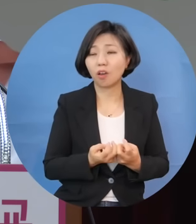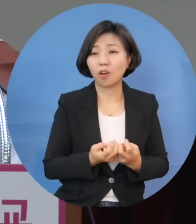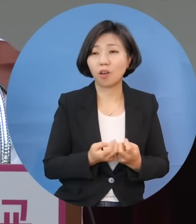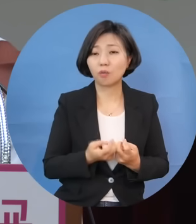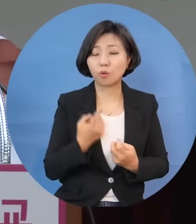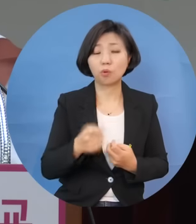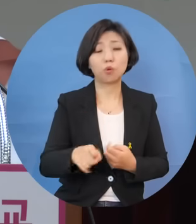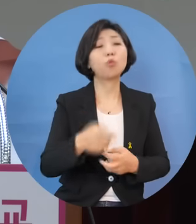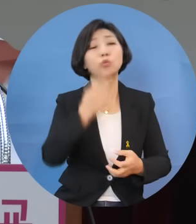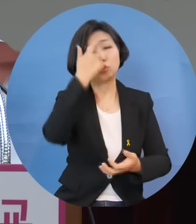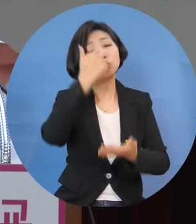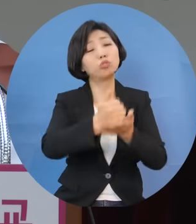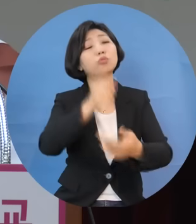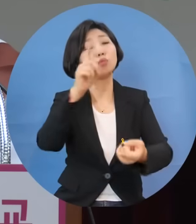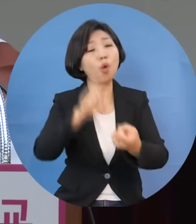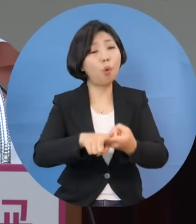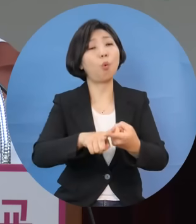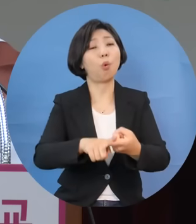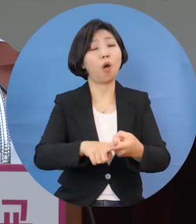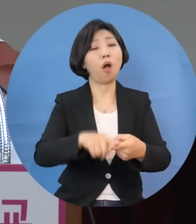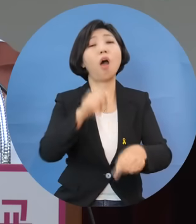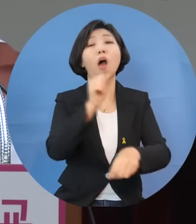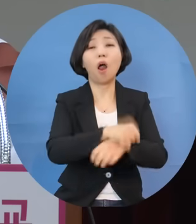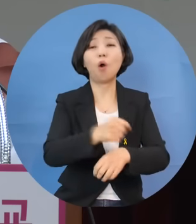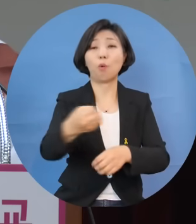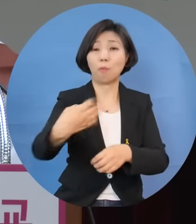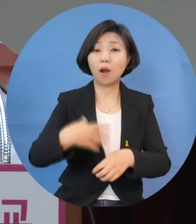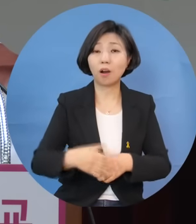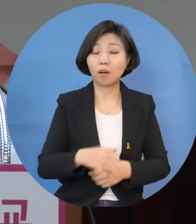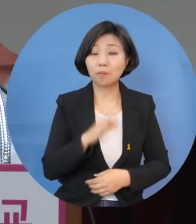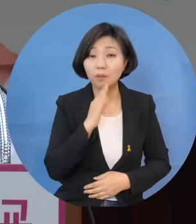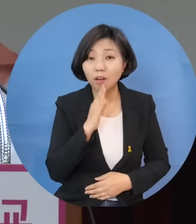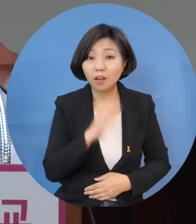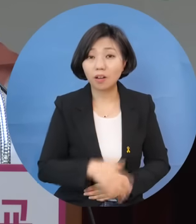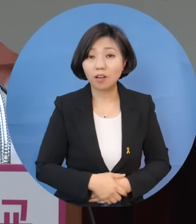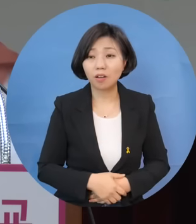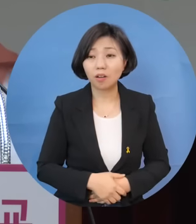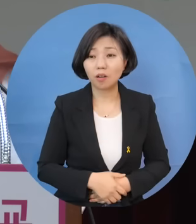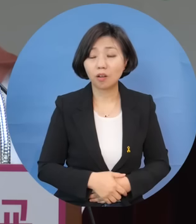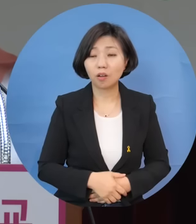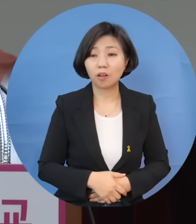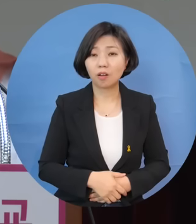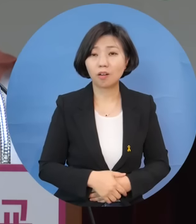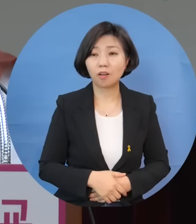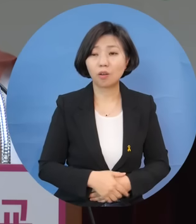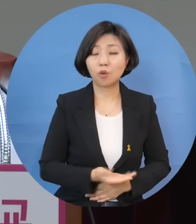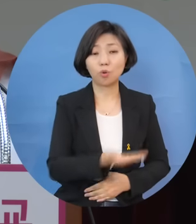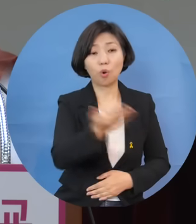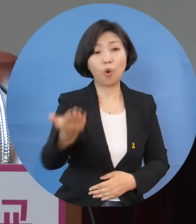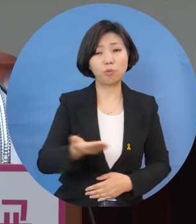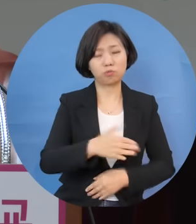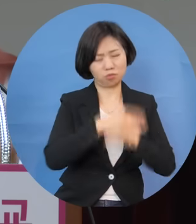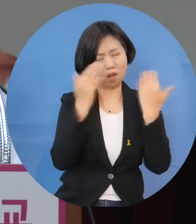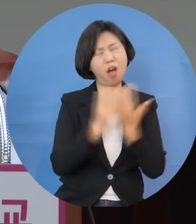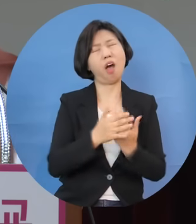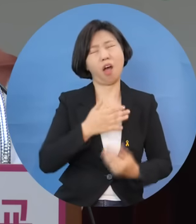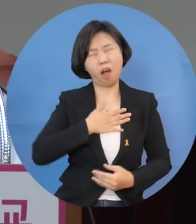"그러면 그냥 계속 하세요" 그럴 거잖아요. (청중 웃음) 그렇게 얘기할까요, 안 할까요? (청중) 해요. 여러분도 알 수 있는 너무나 당연한 얘기 아니에요.